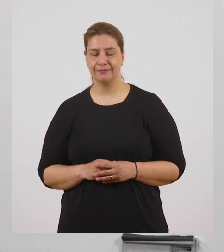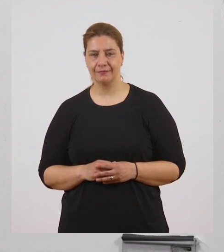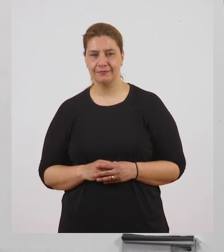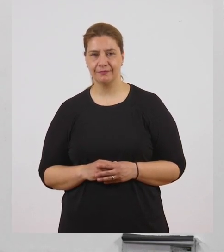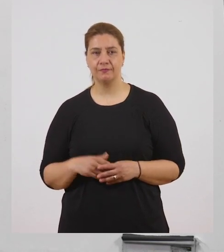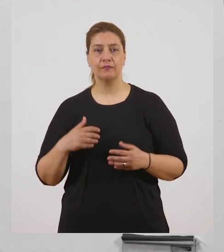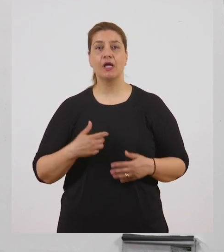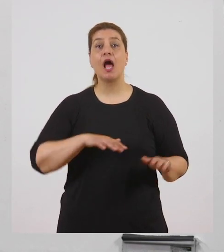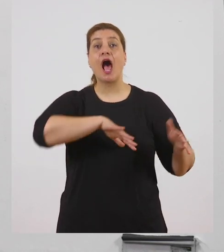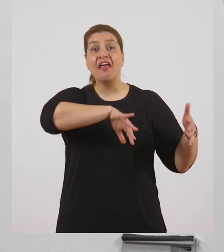θαλασσοπούλι,